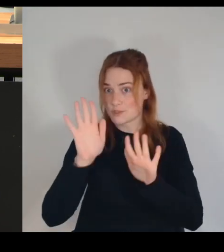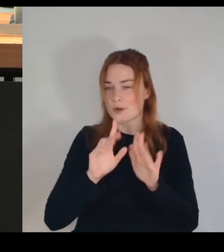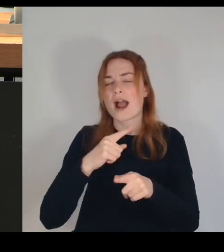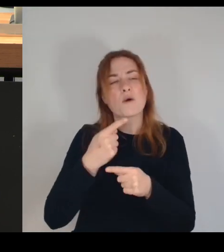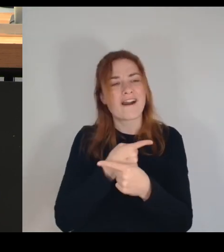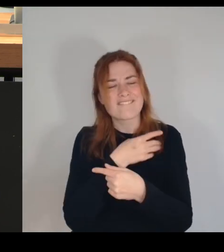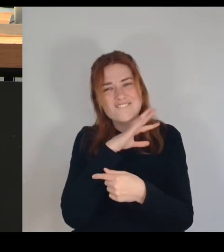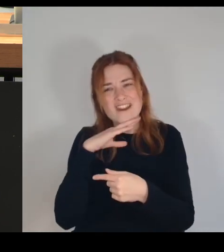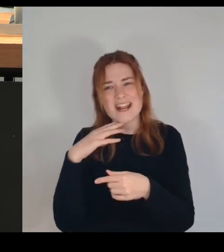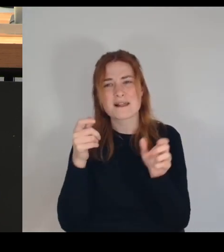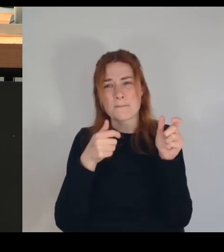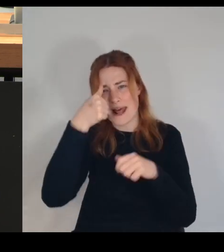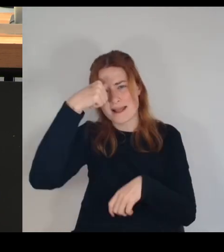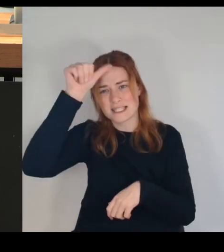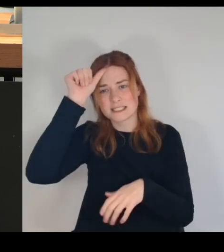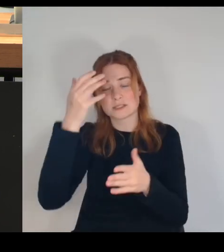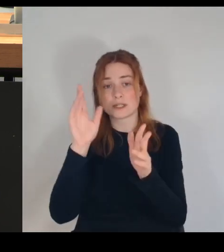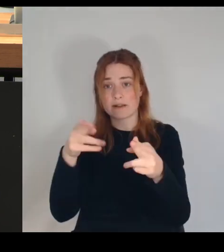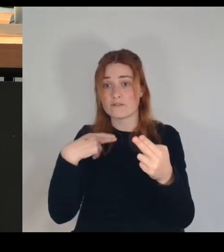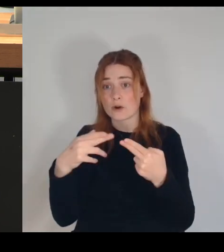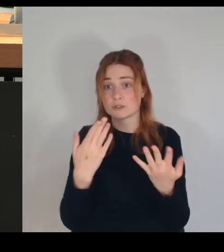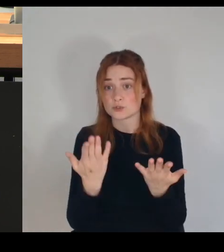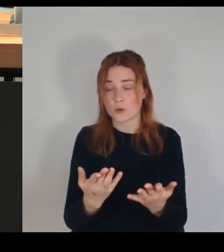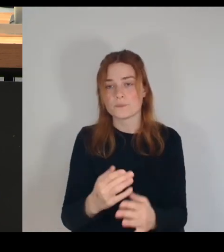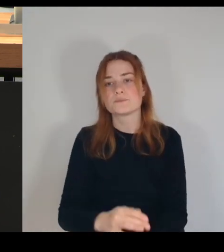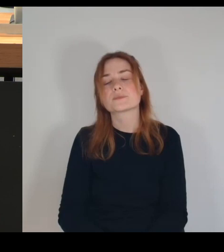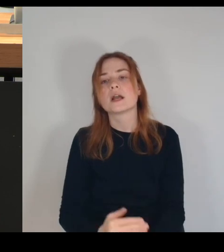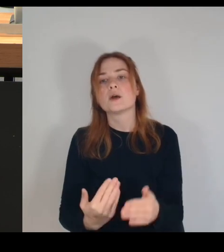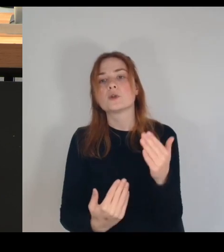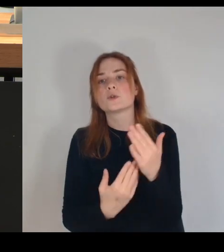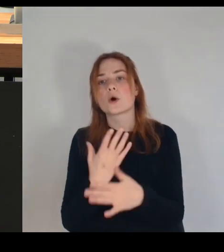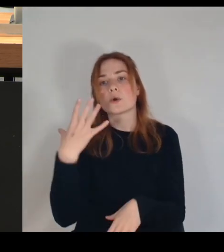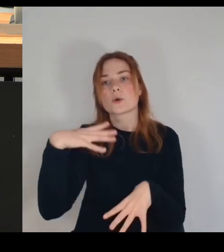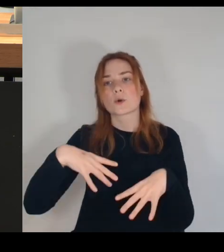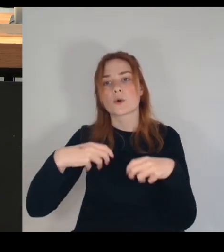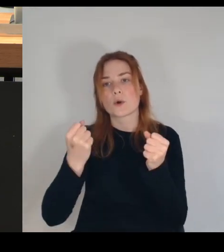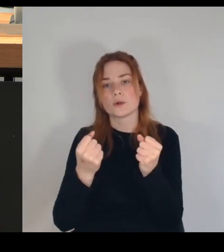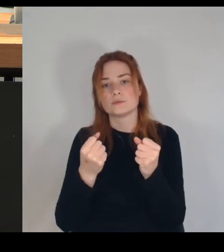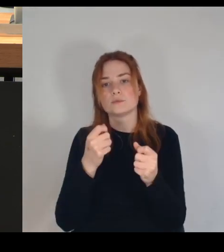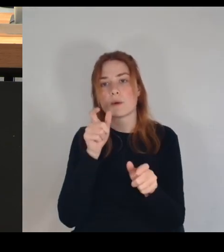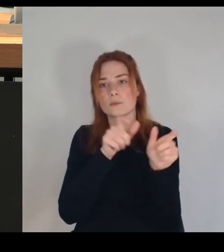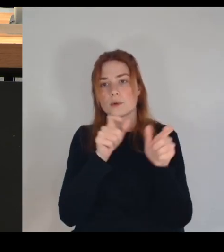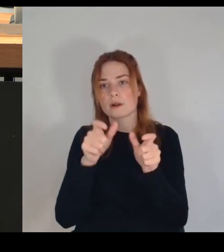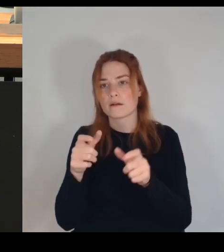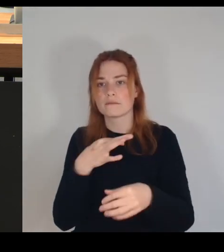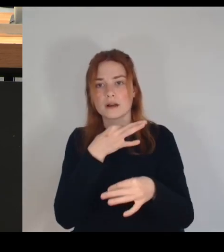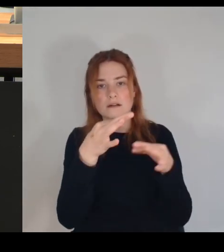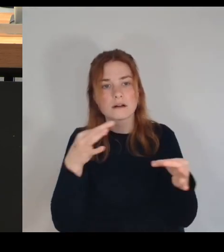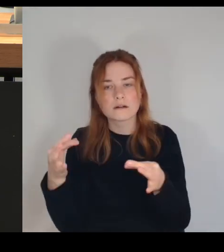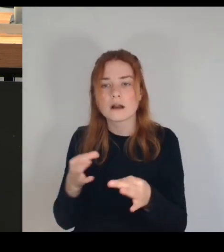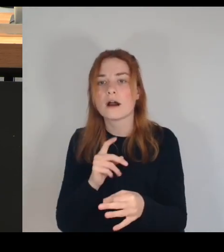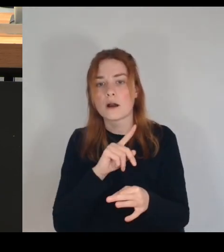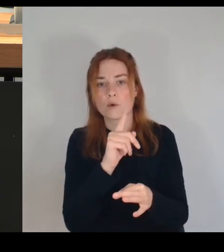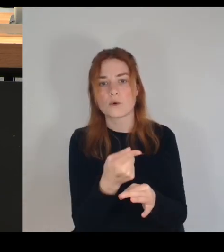stattgefunden, das die Rekommunalisierung fordert. In sieben anderen Bezirken haben entweder erfolgreiche Bürgeranträge